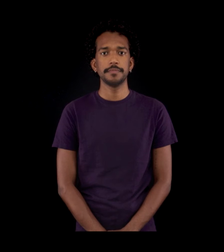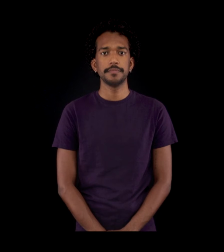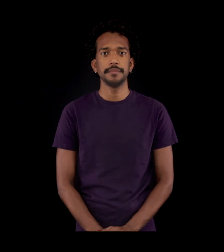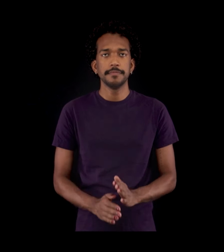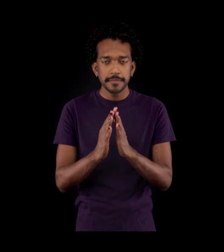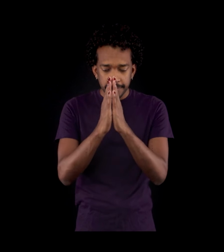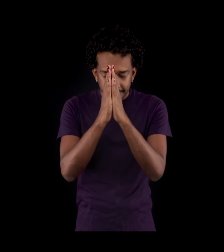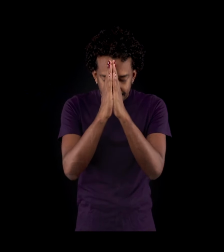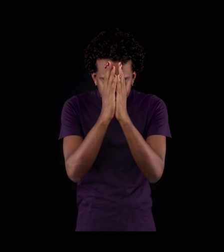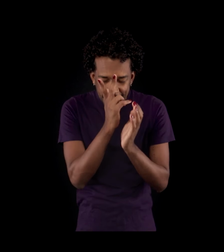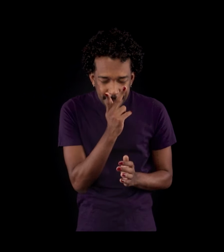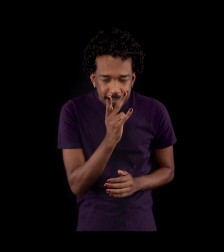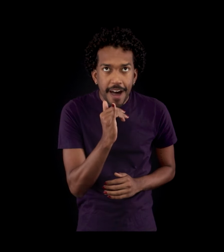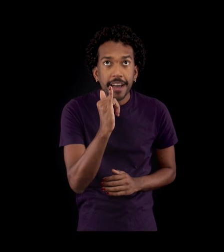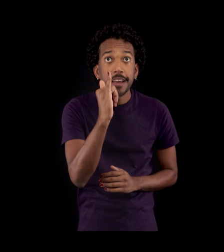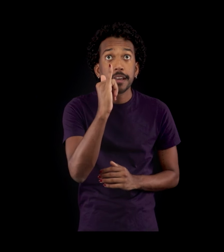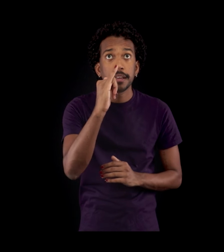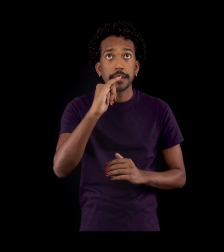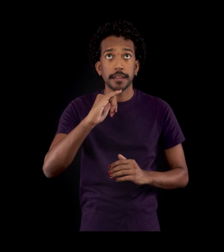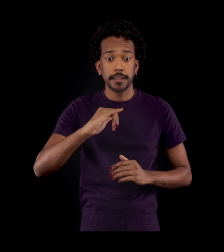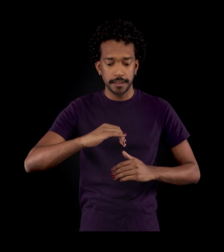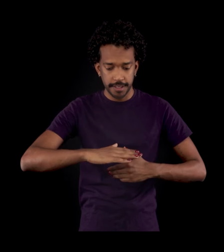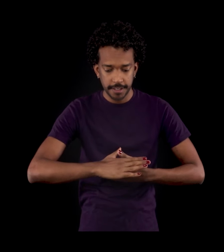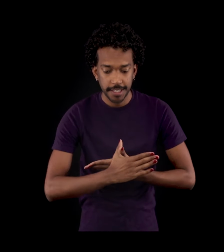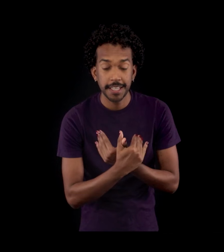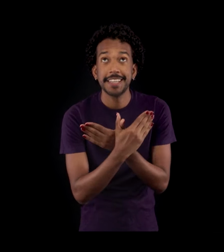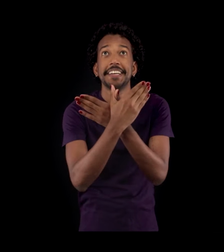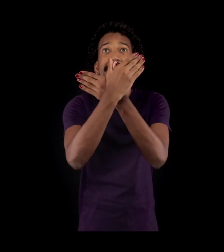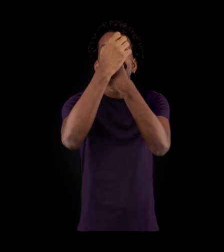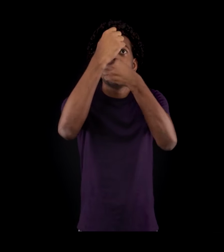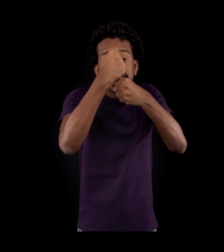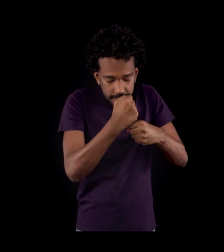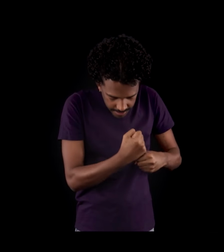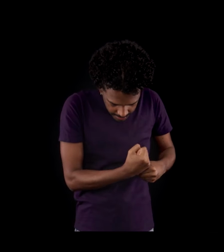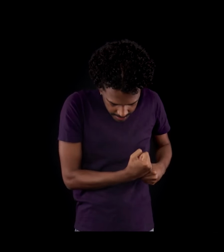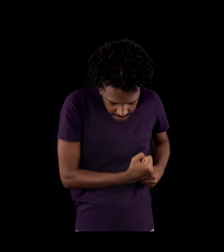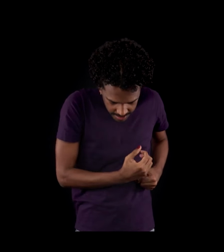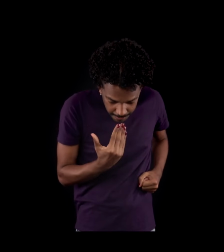Pai Oxalá Vim pedir a Mãe Senhora